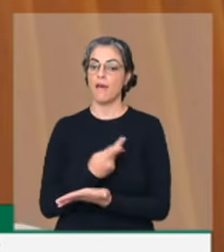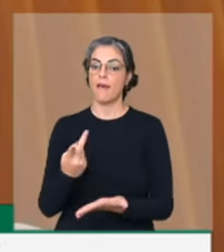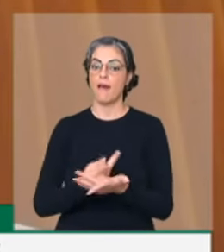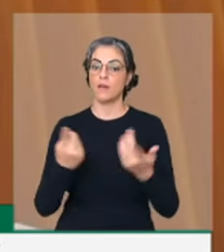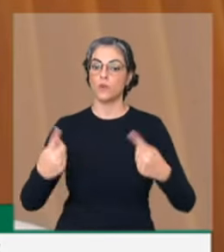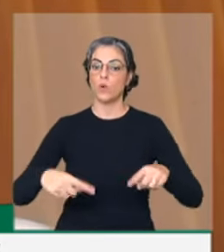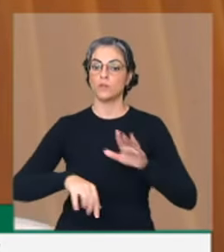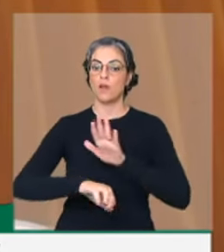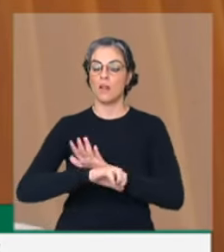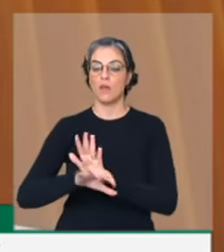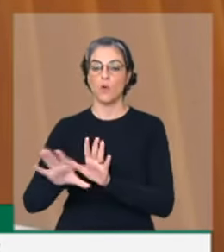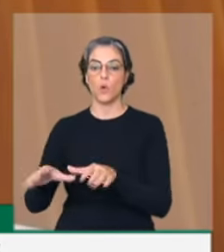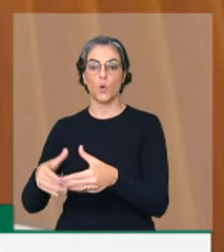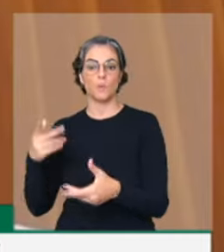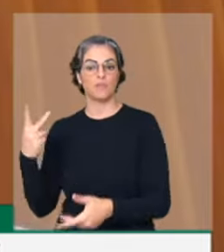ESCOLHEM... PRESIDENTE. VEJA O ABSURDO... NÓS DIZÍAMOS ISTO